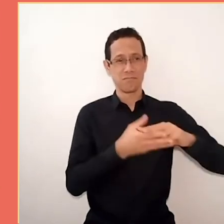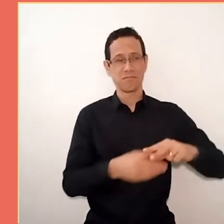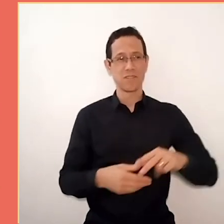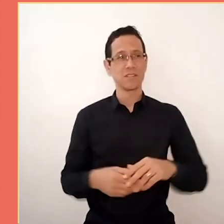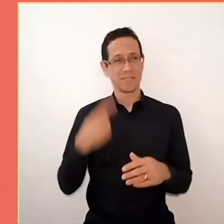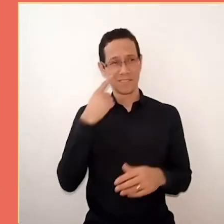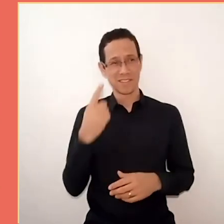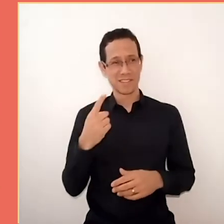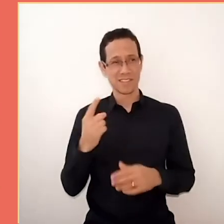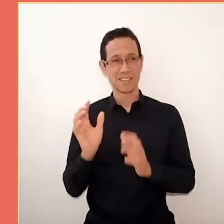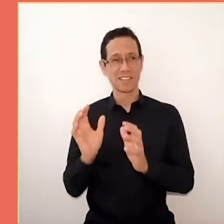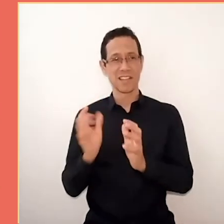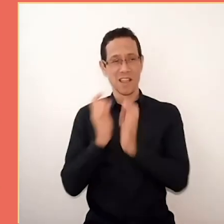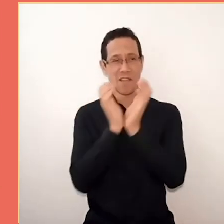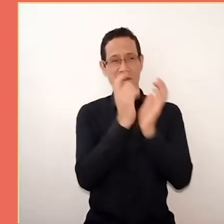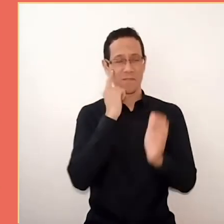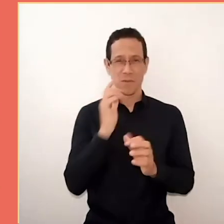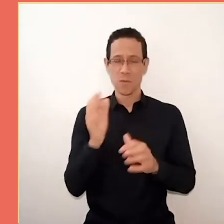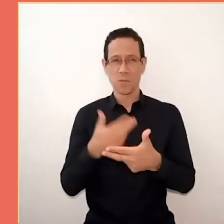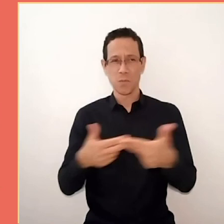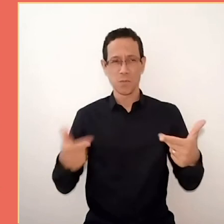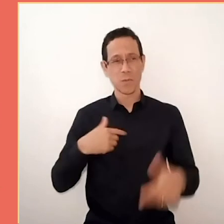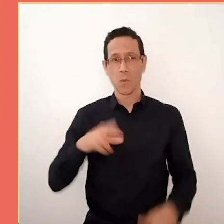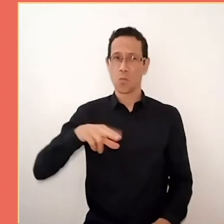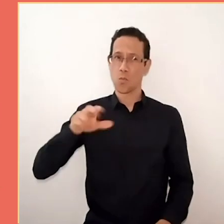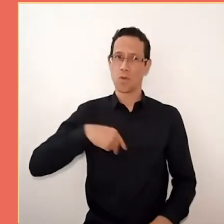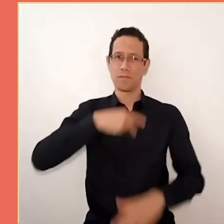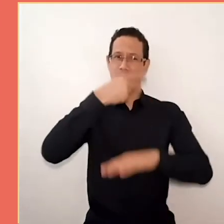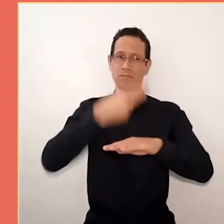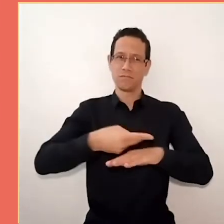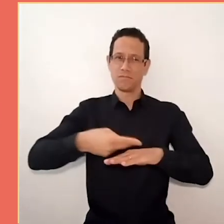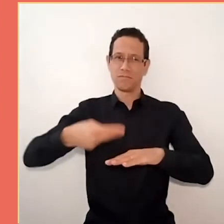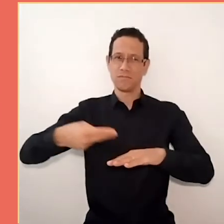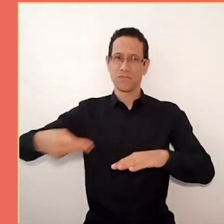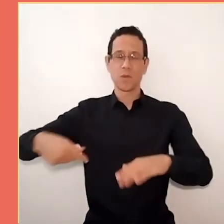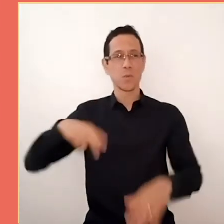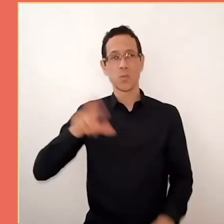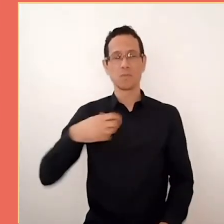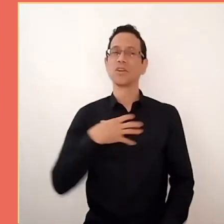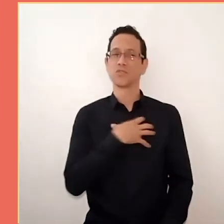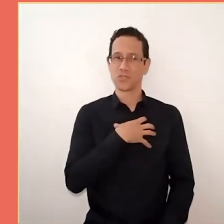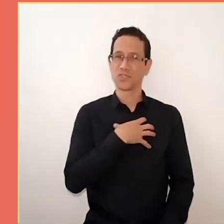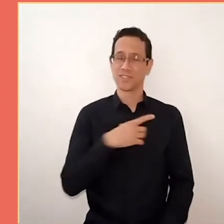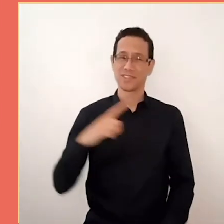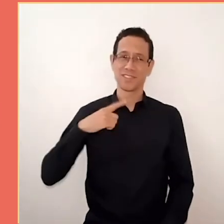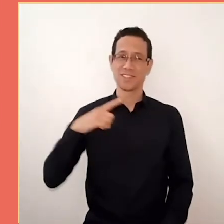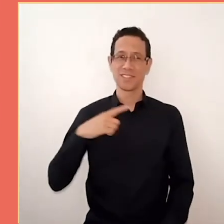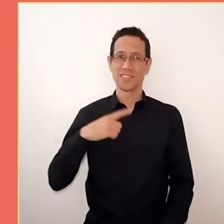e de entrega, nunca fiz isso em um show, mas foi um sentimento que eu senti muito forte em mim